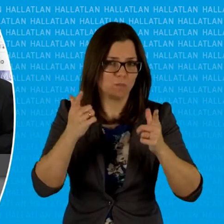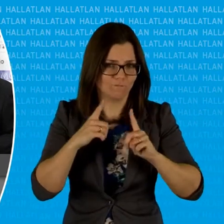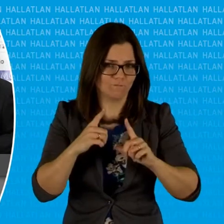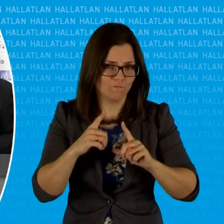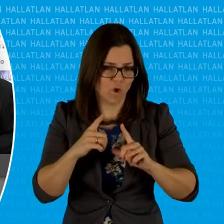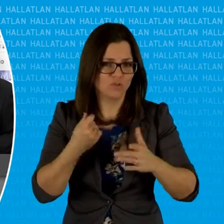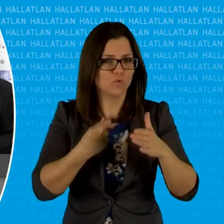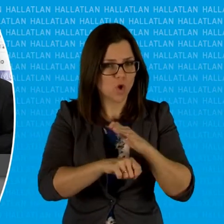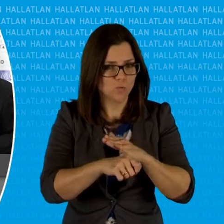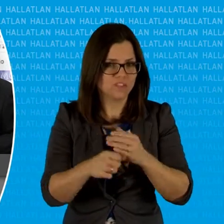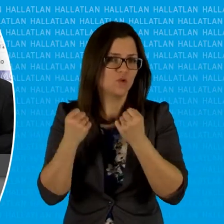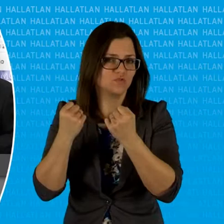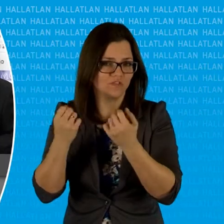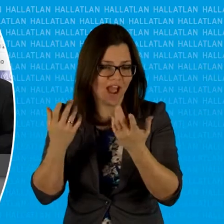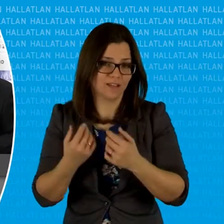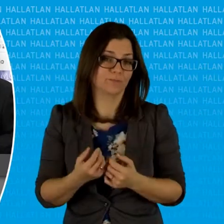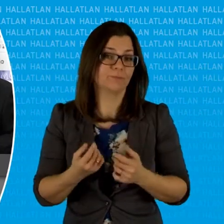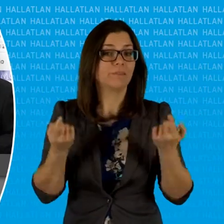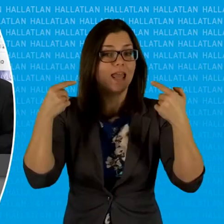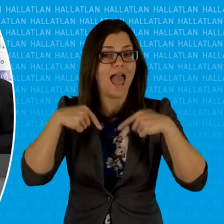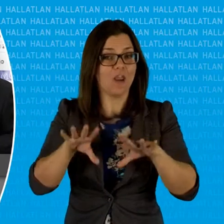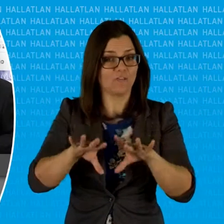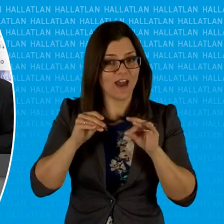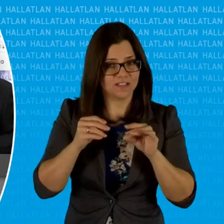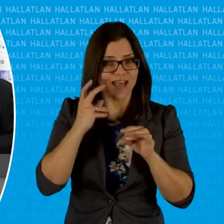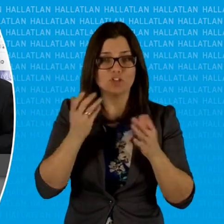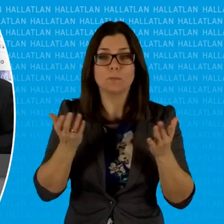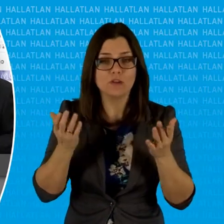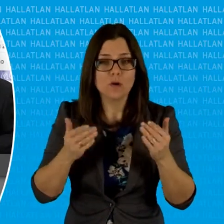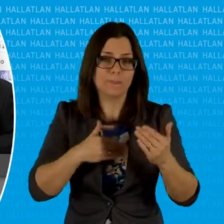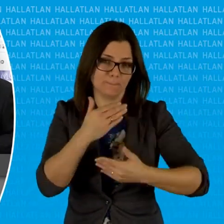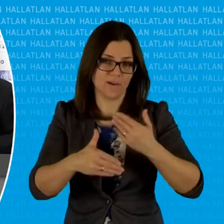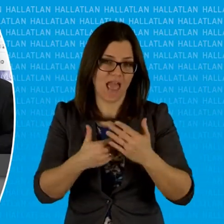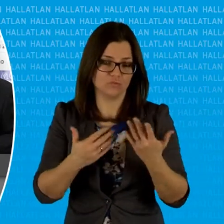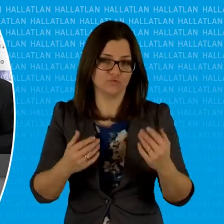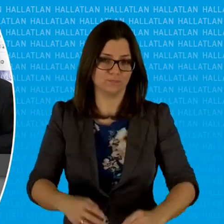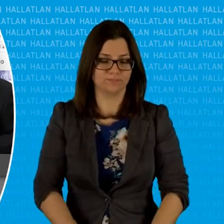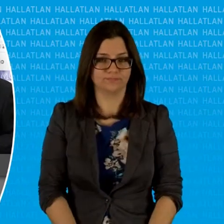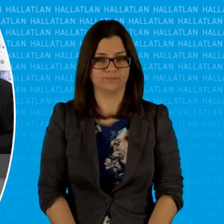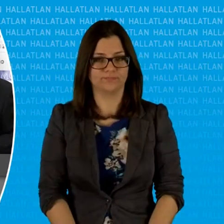felmerült korrupciós vádak miatt. Az elnökválasztás májusban lesz.